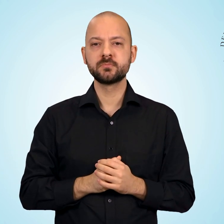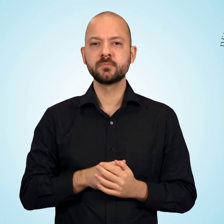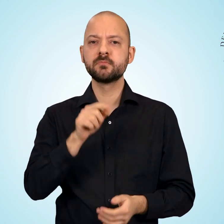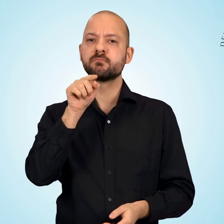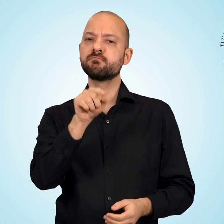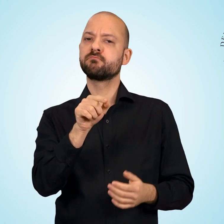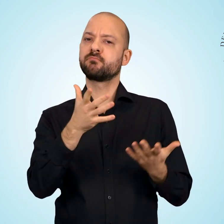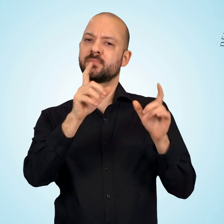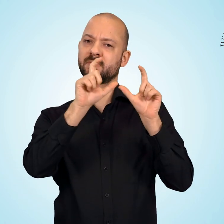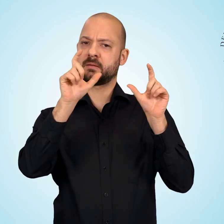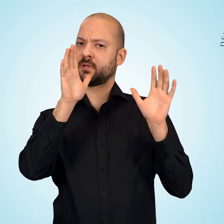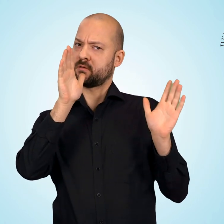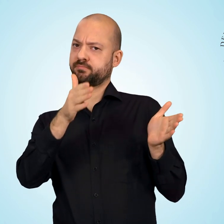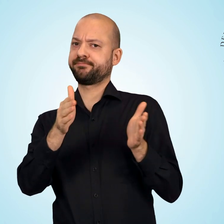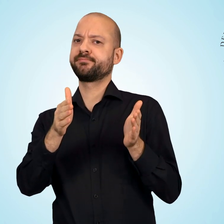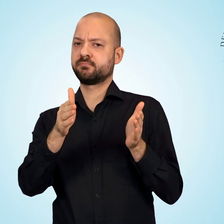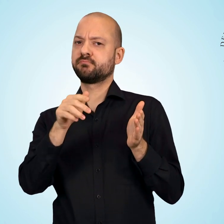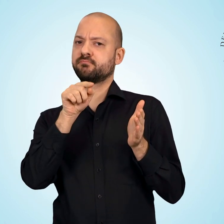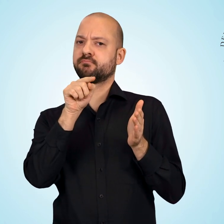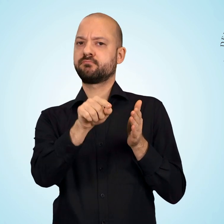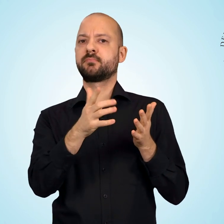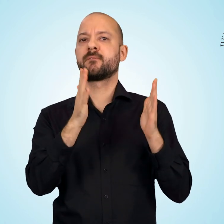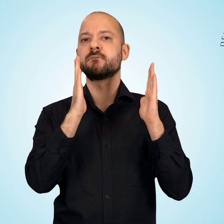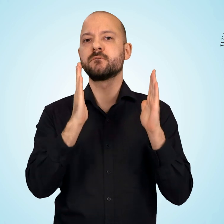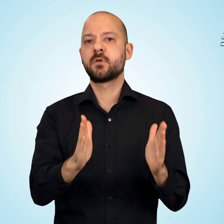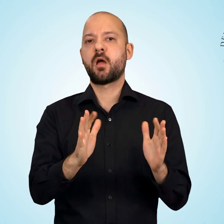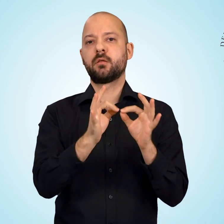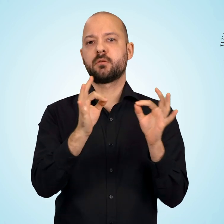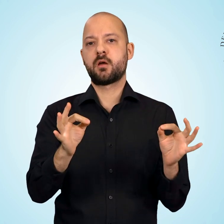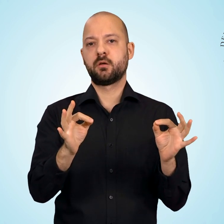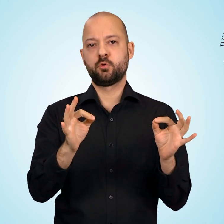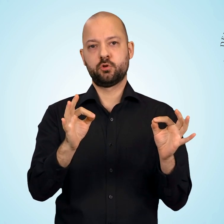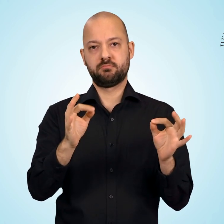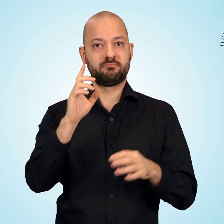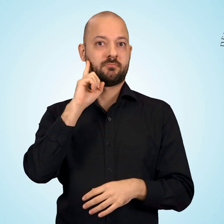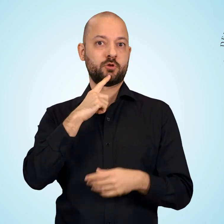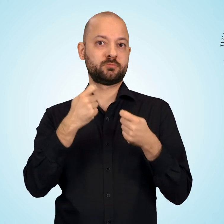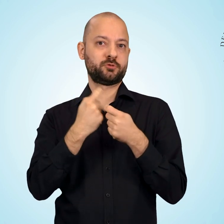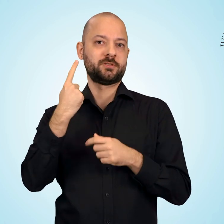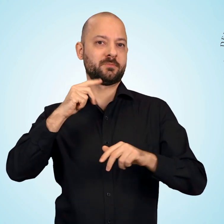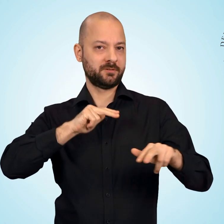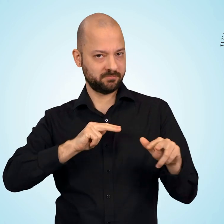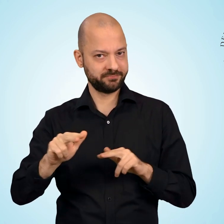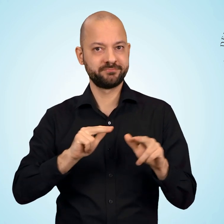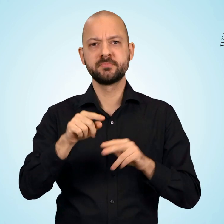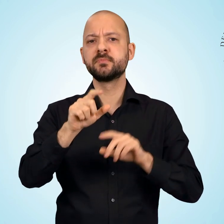Inhalte sind die Schwerpunktthemen der Fachtagung des DGB